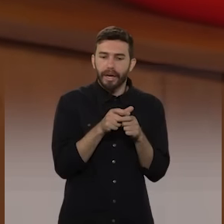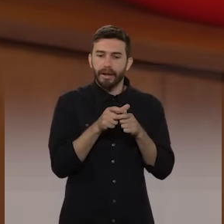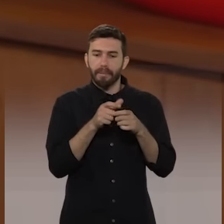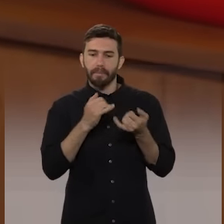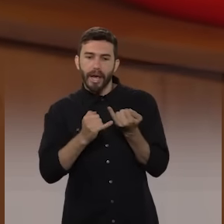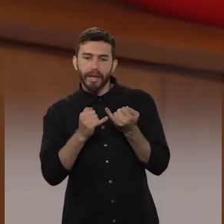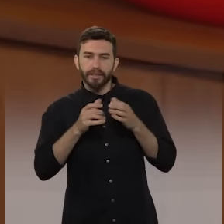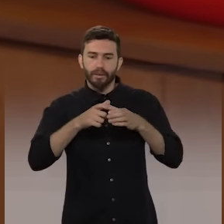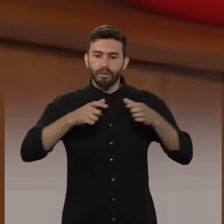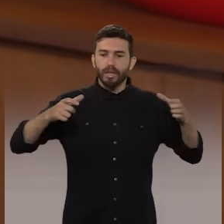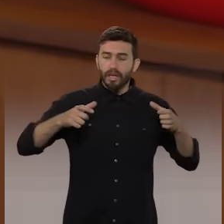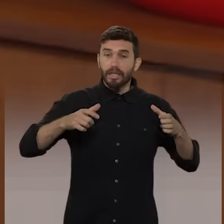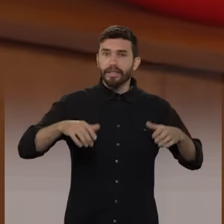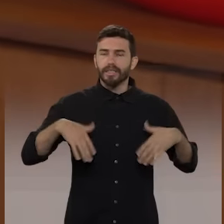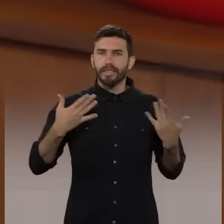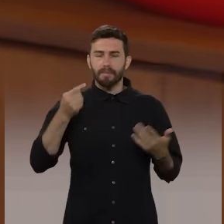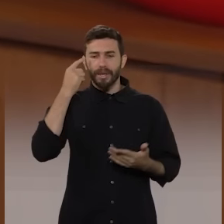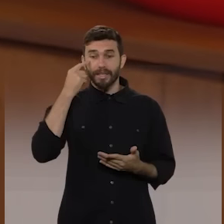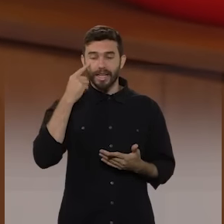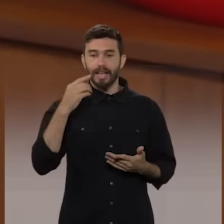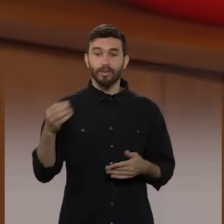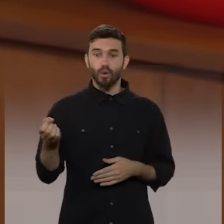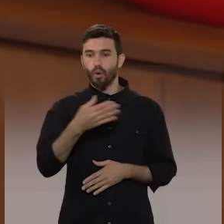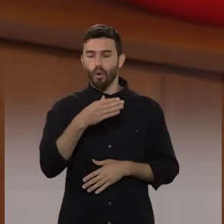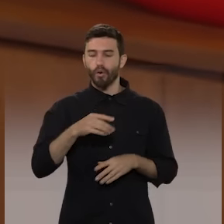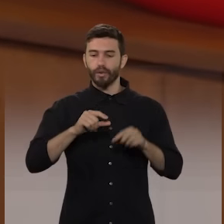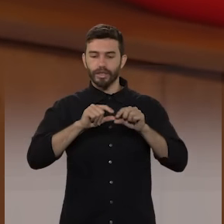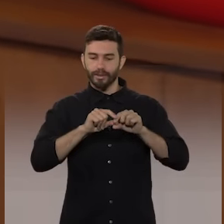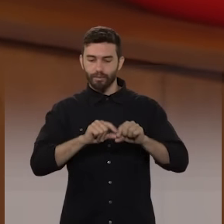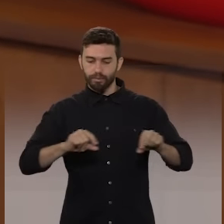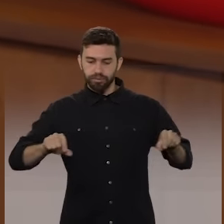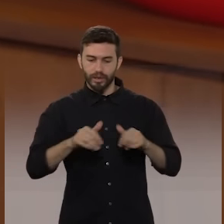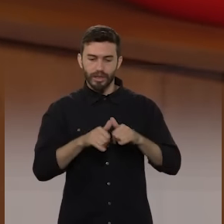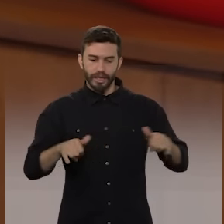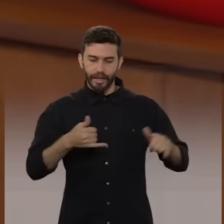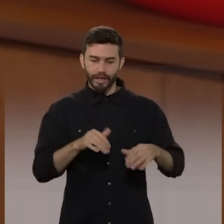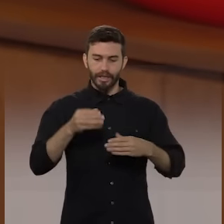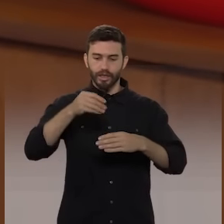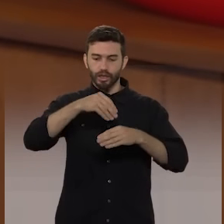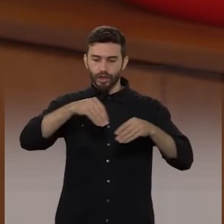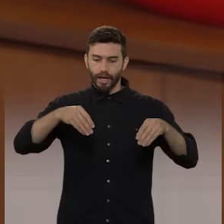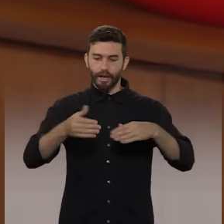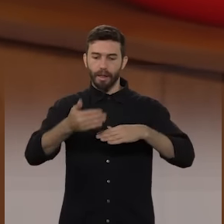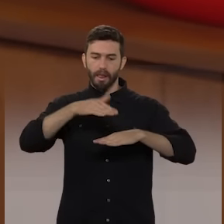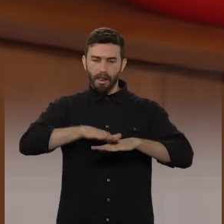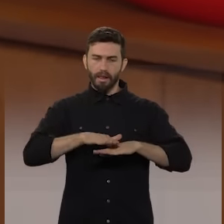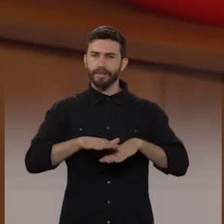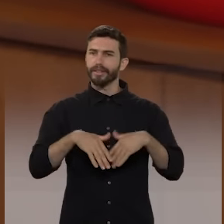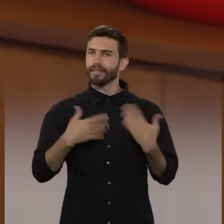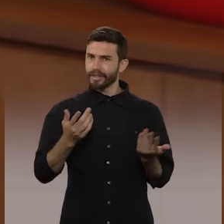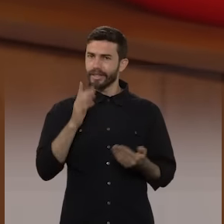construindo uma rede subterrânea de energia. Isso demanda tempo, demanda projeto, tempo,